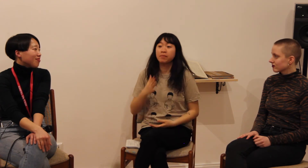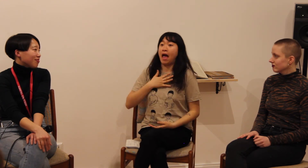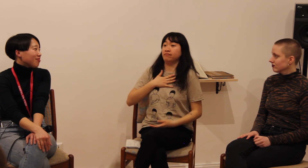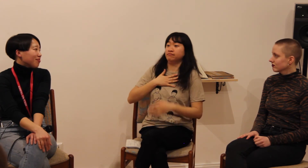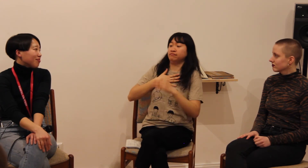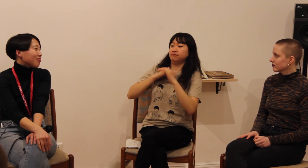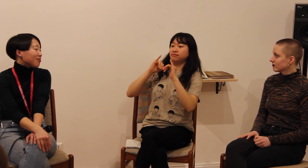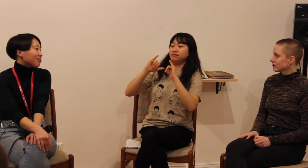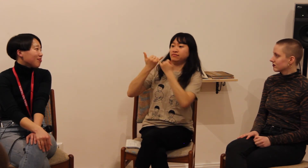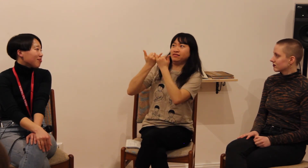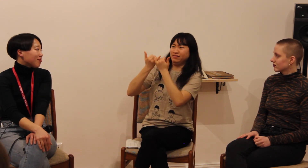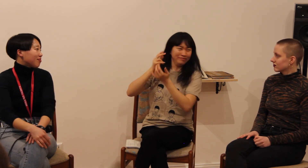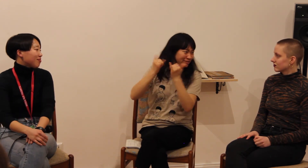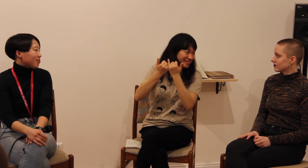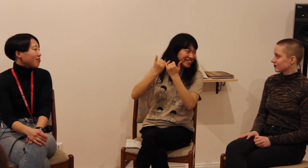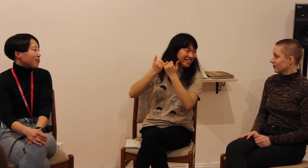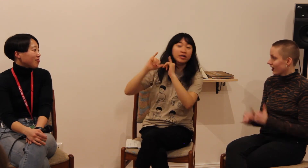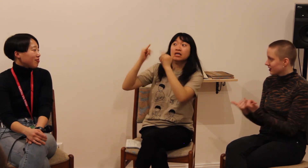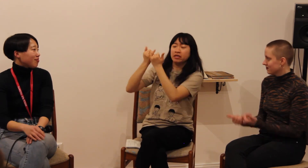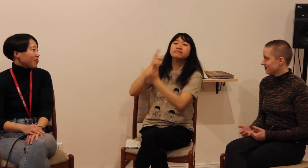Das ist für mich ein ganz schöner und wichtiger Punkt.